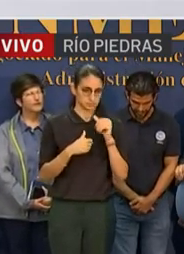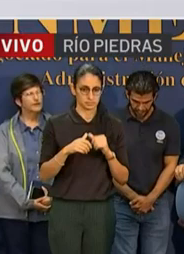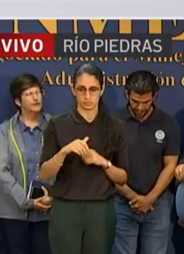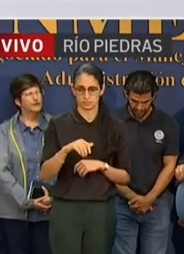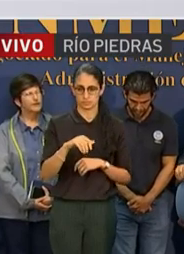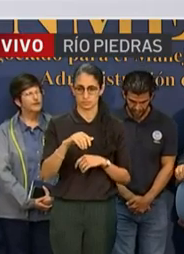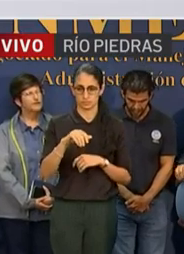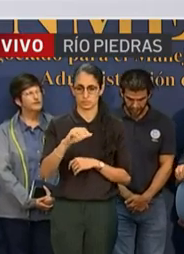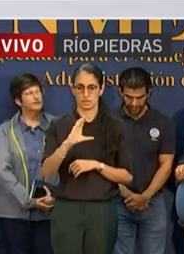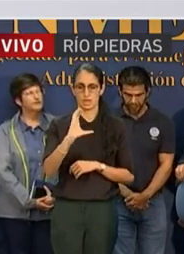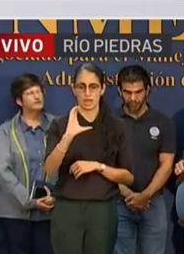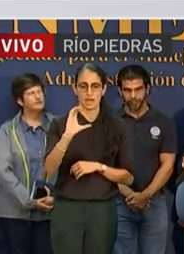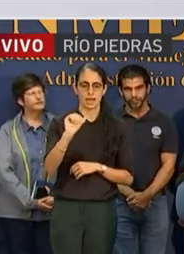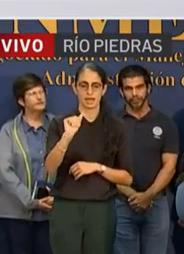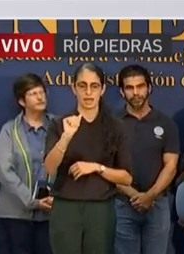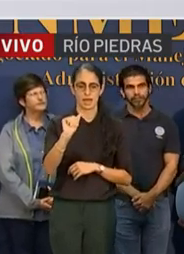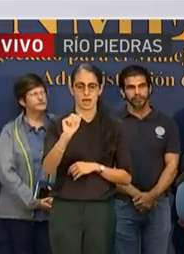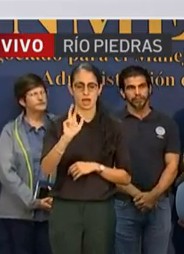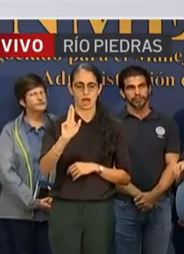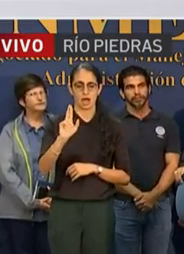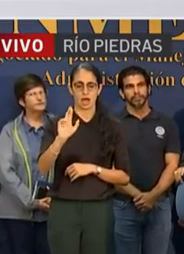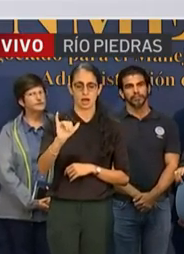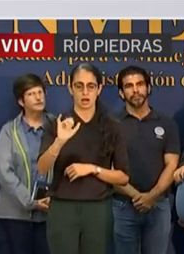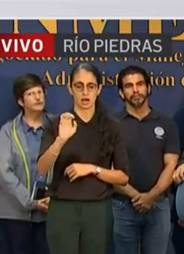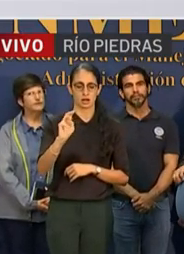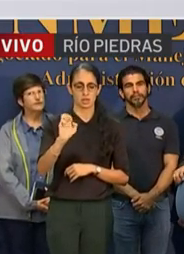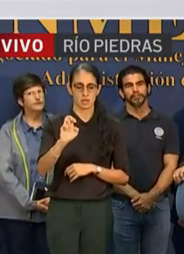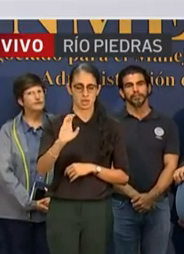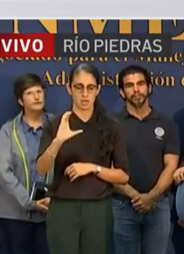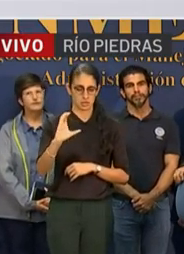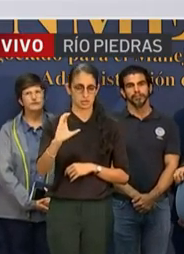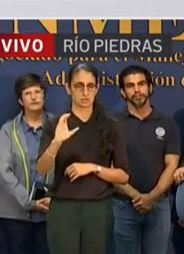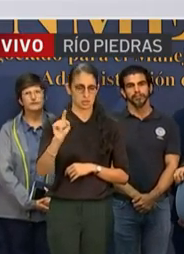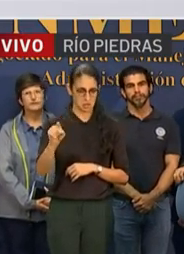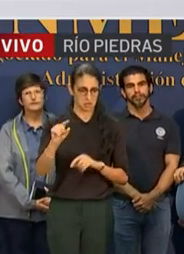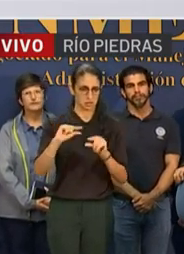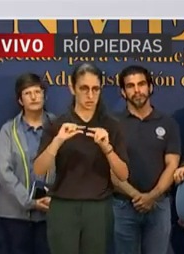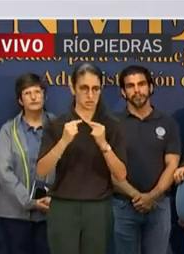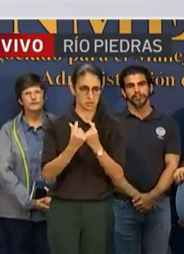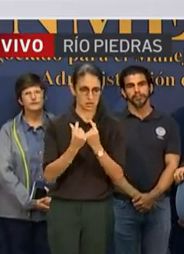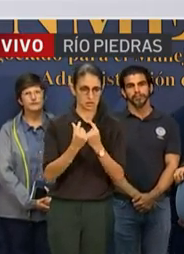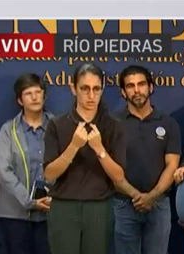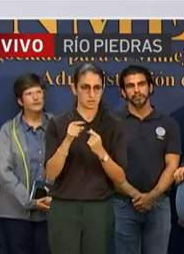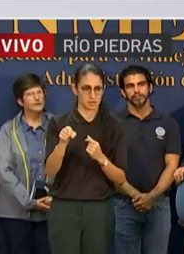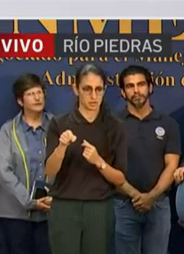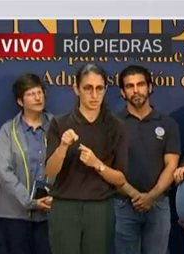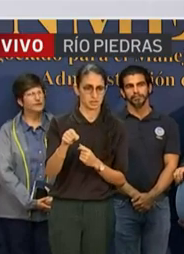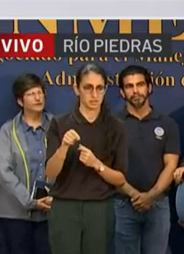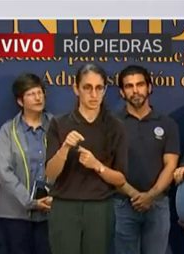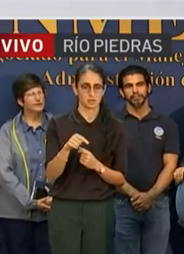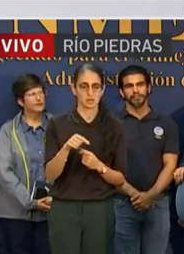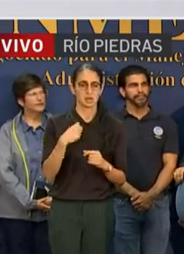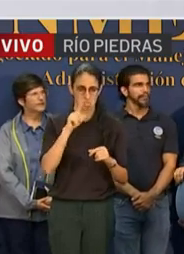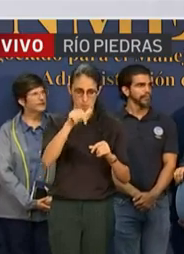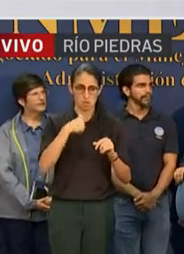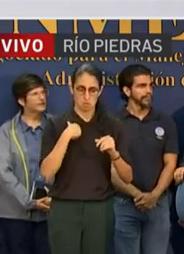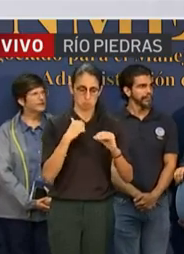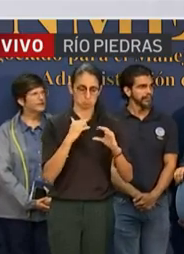ÁREAS IDENTIFICADAS QUE PUEDEN DARLE APOYO EN ESA ÁREA COMO CUÁLES SON ESAS COMPAÑÍA Y CUÁNTAS PERSONAS SON